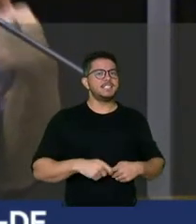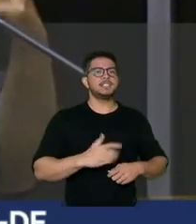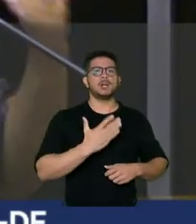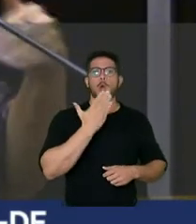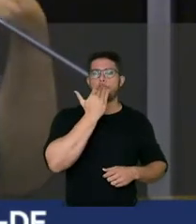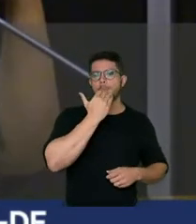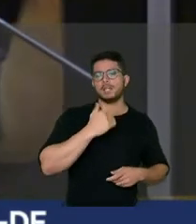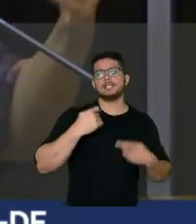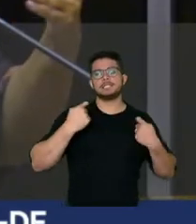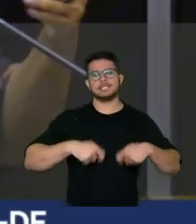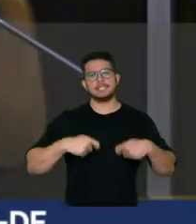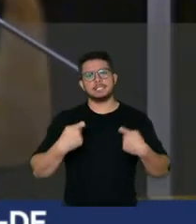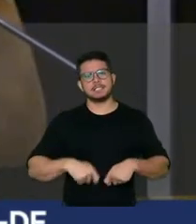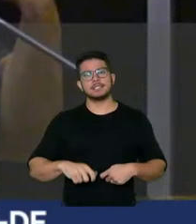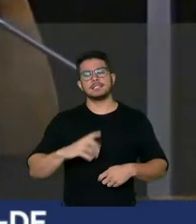MAS TEMOS FOME DE BELEZA, DE